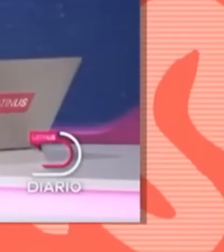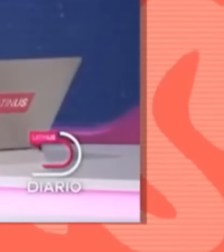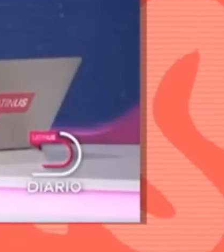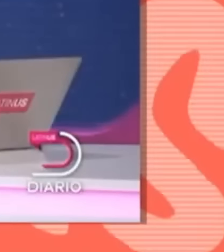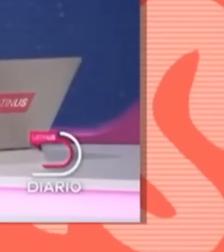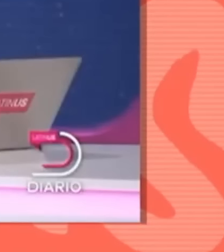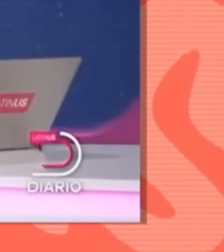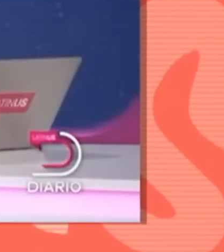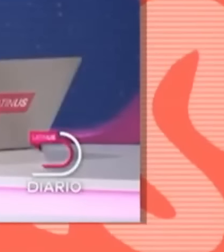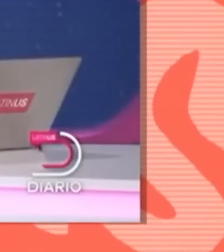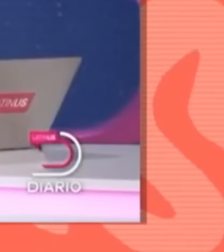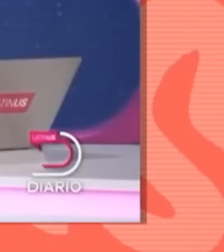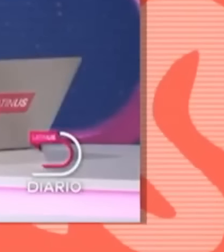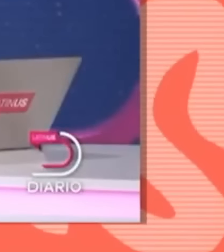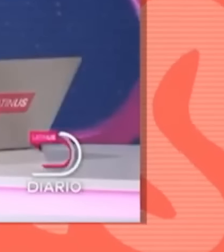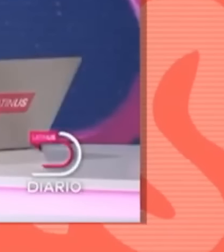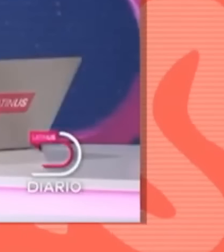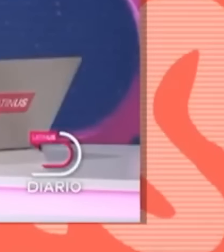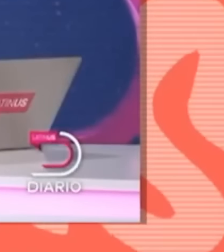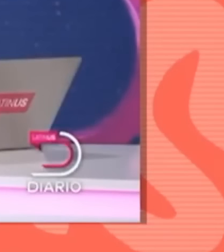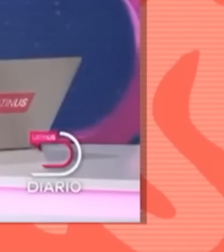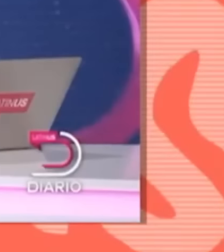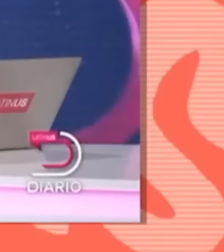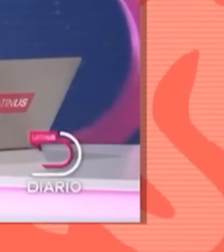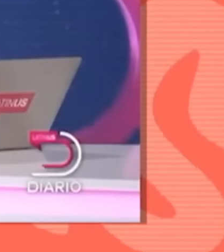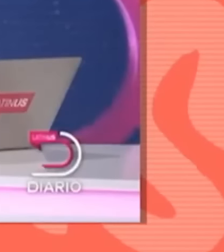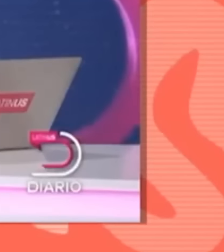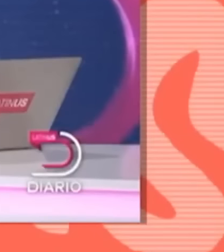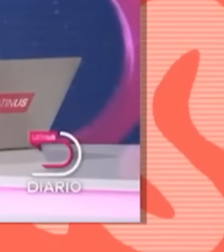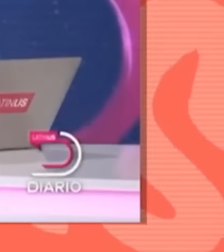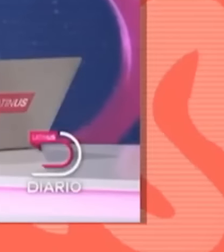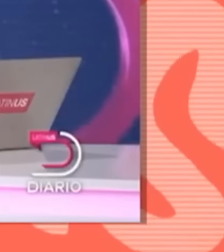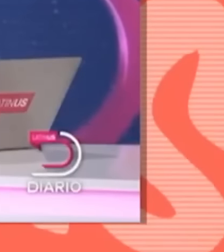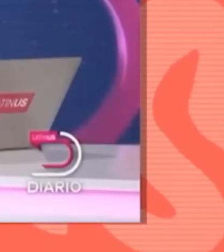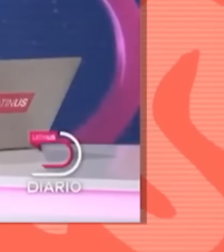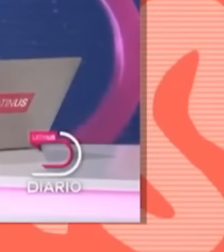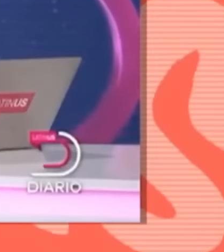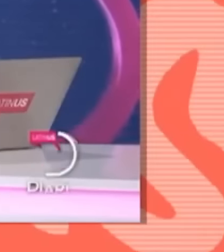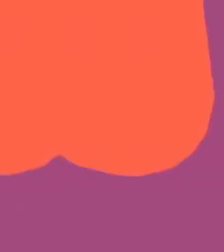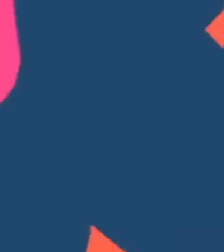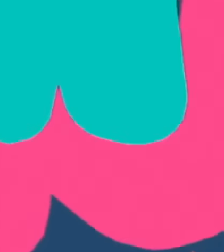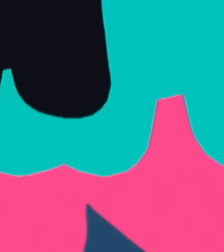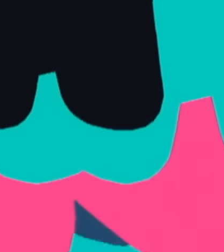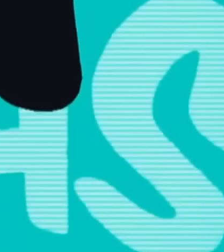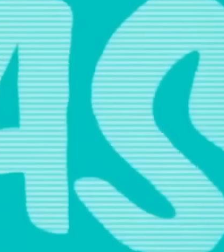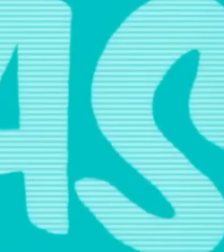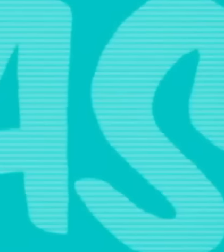INE, al SAT y a gobiernos estatales. Los datos de millones de mexicanos están vulnerables. Mentira.